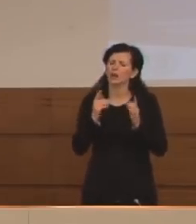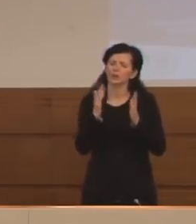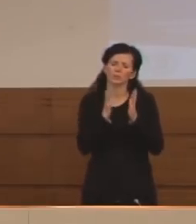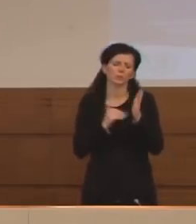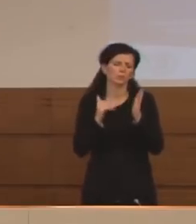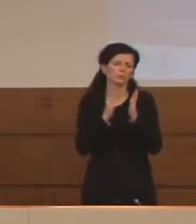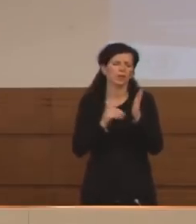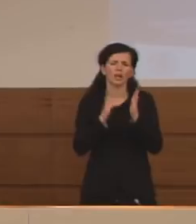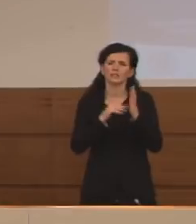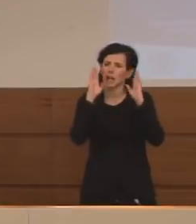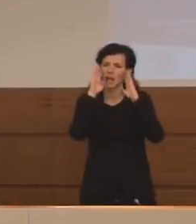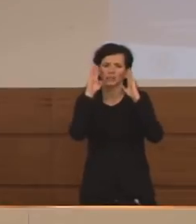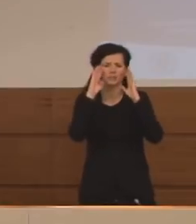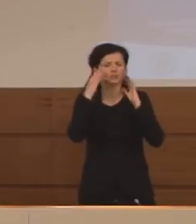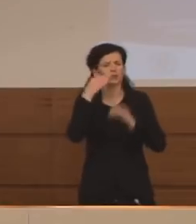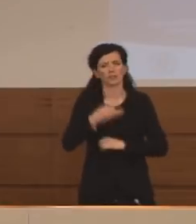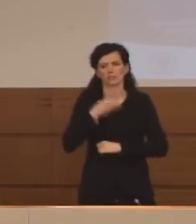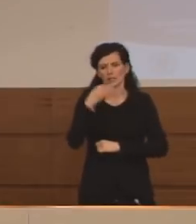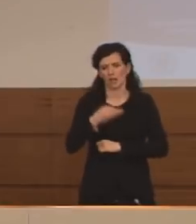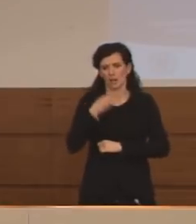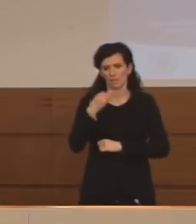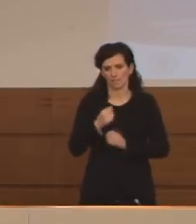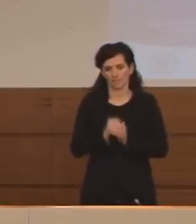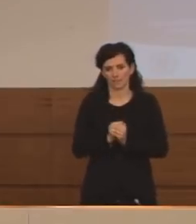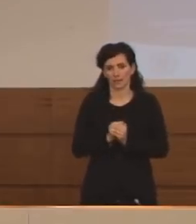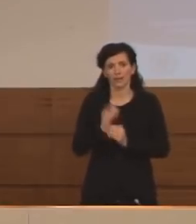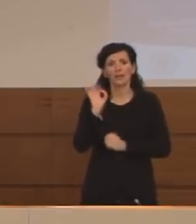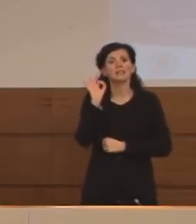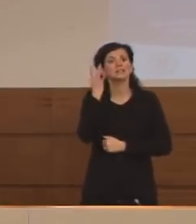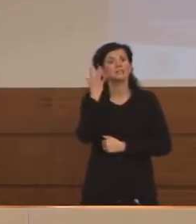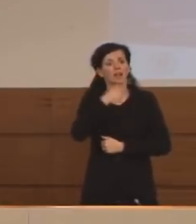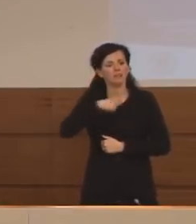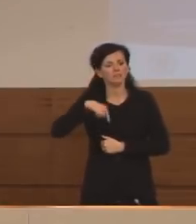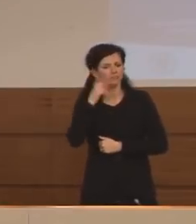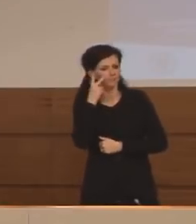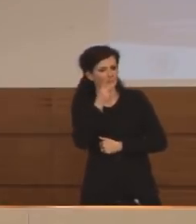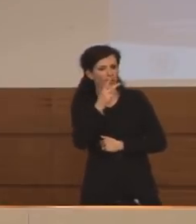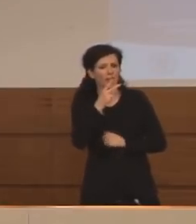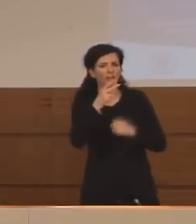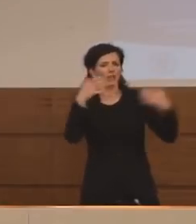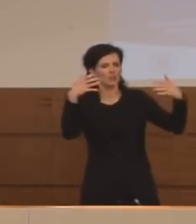Che, comunque sia, anche se vediamo una diminuzione nel numero di casi,